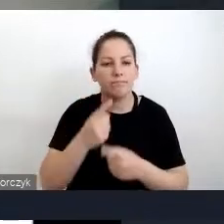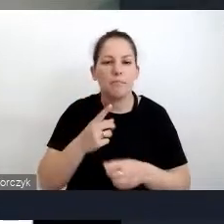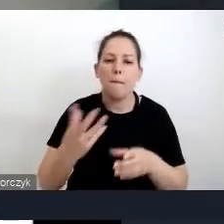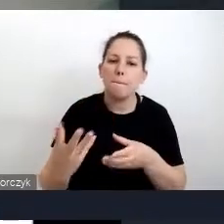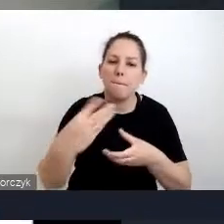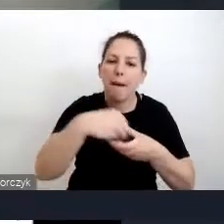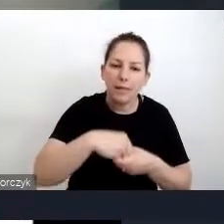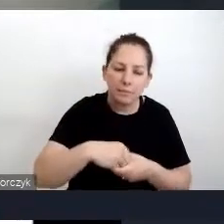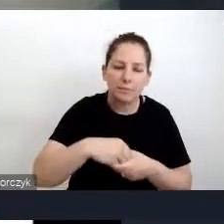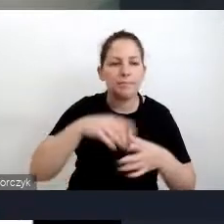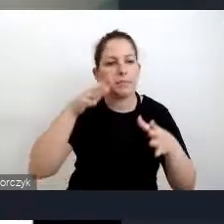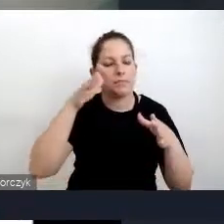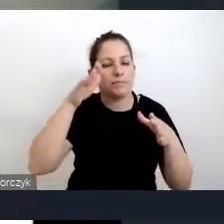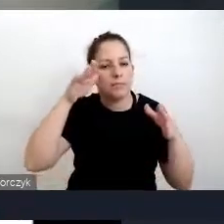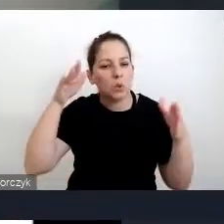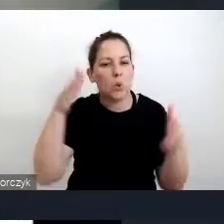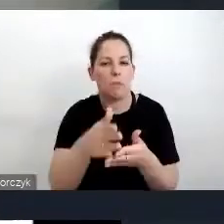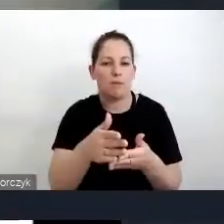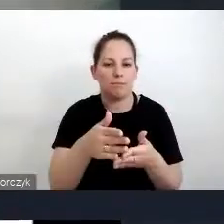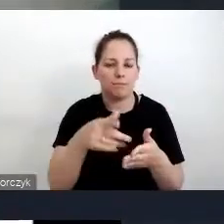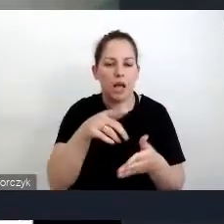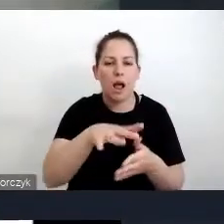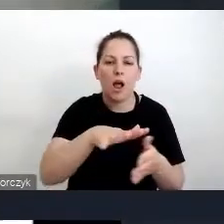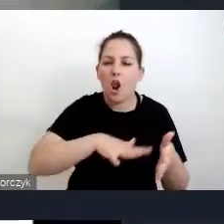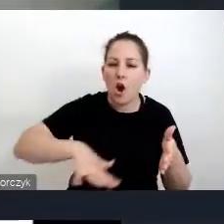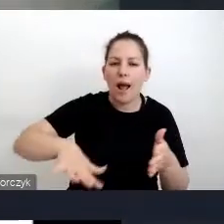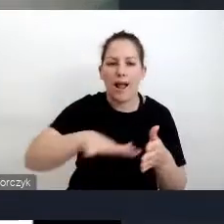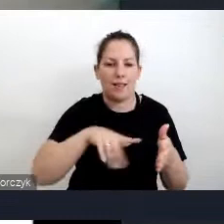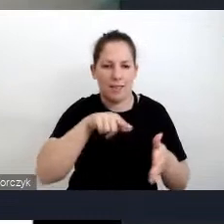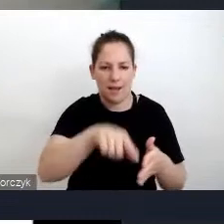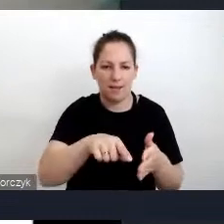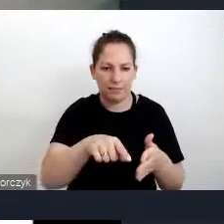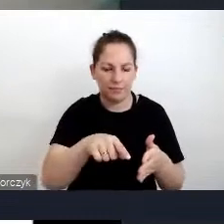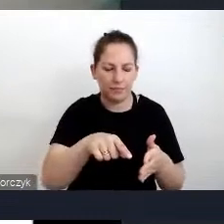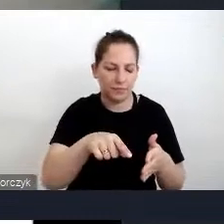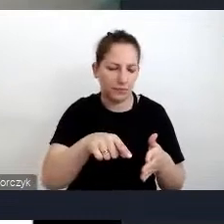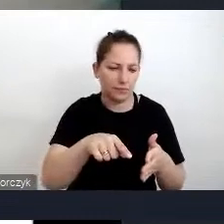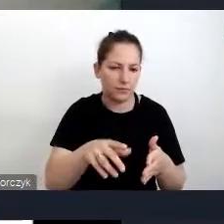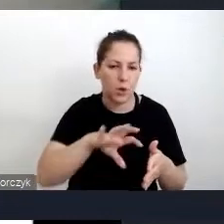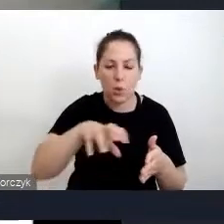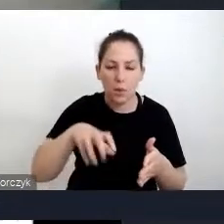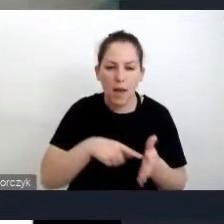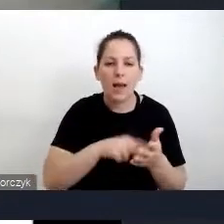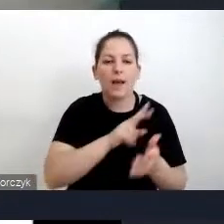i skupiamy się na lokalnej grupie URBACT. Każdy partner tworzy lokalną grupę URBACT,